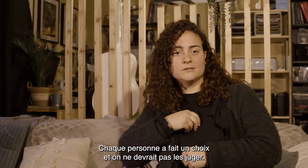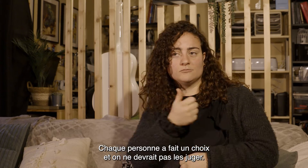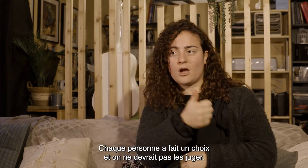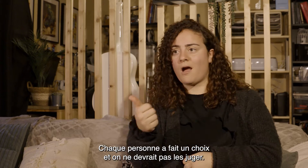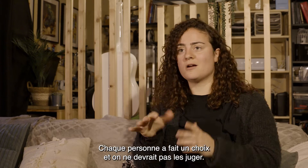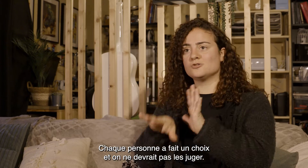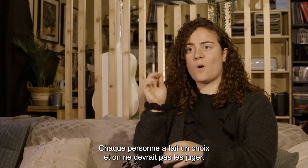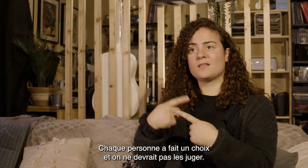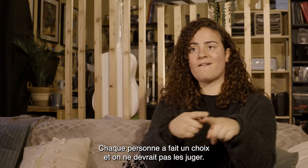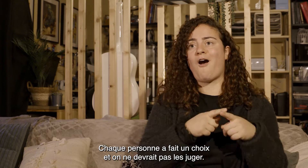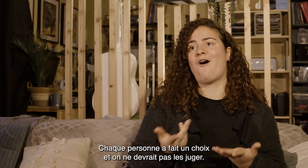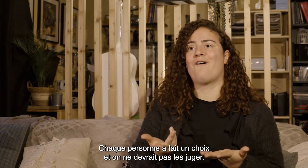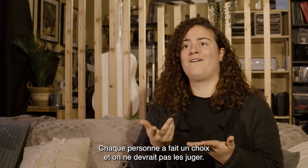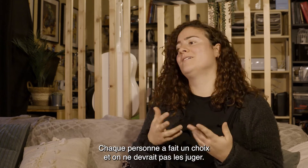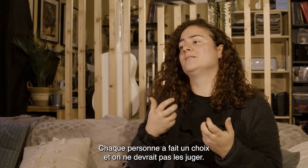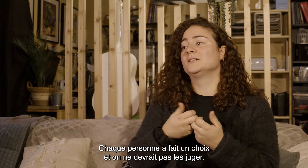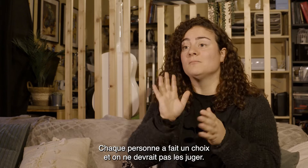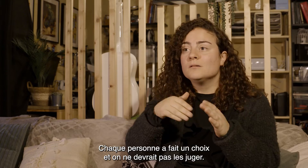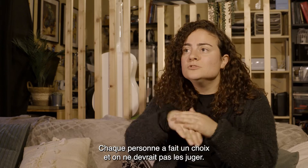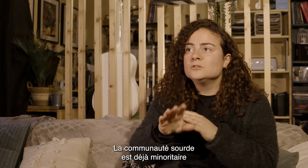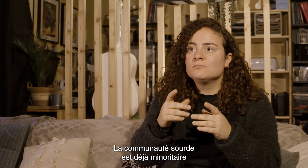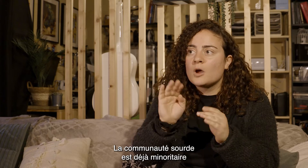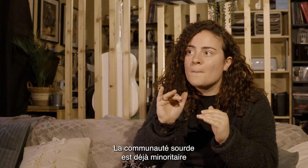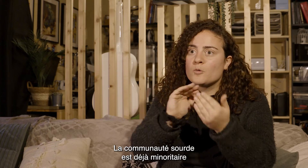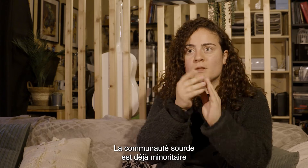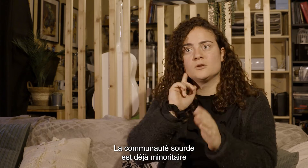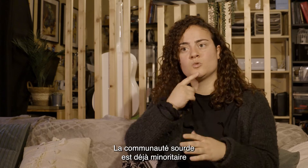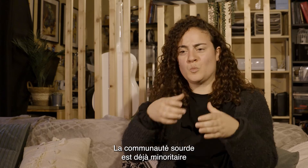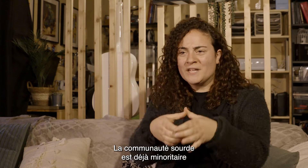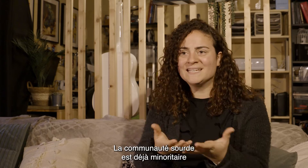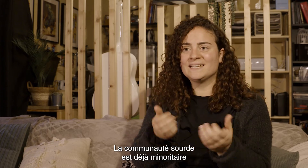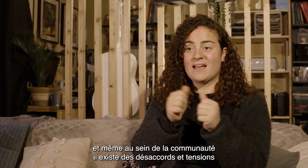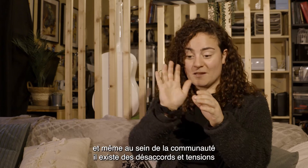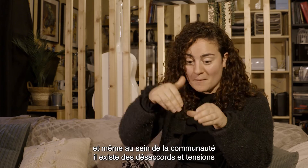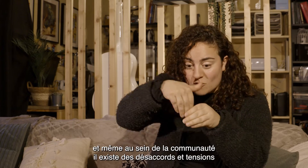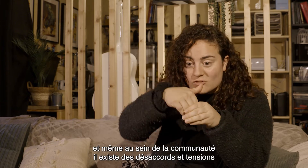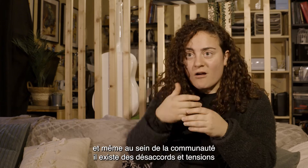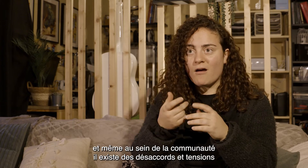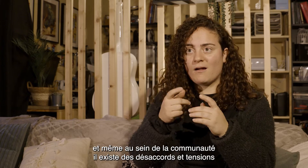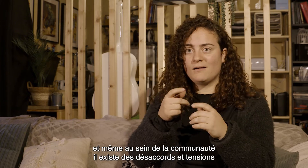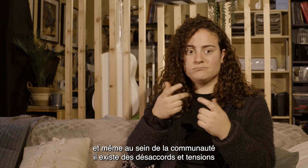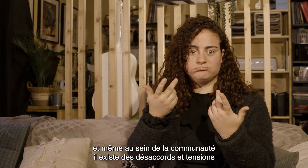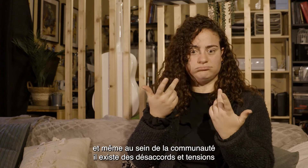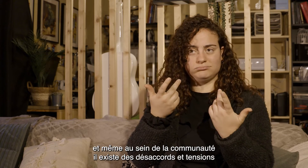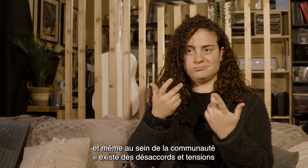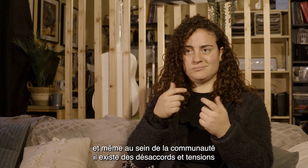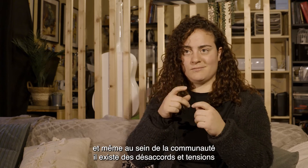Chaque personne a fait un choix et on ne devrait pas les juger. La communauté sourde est déjà minoritaire et même au sein de la communauté il existe des désaccords et tensions